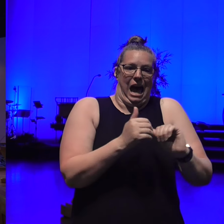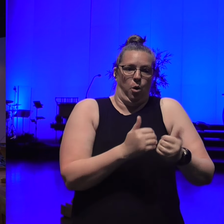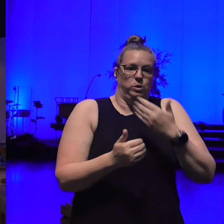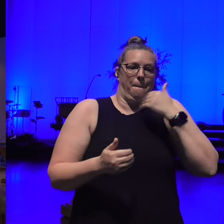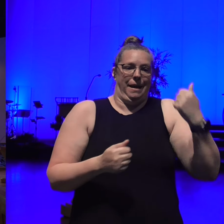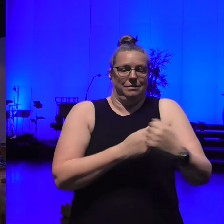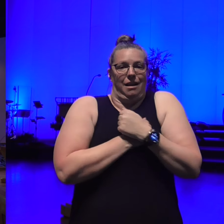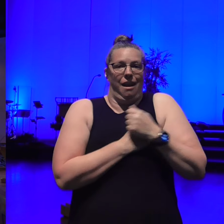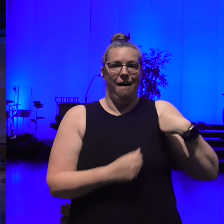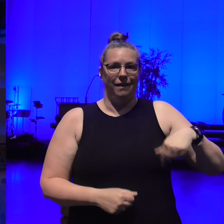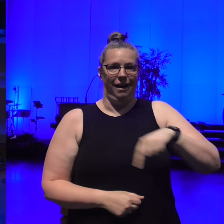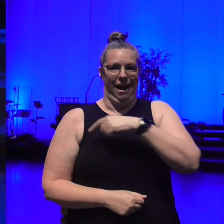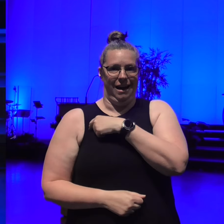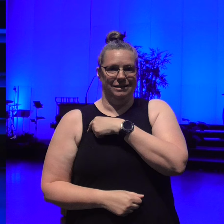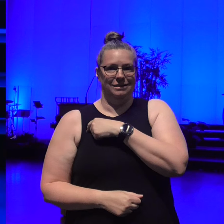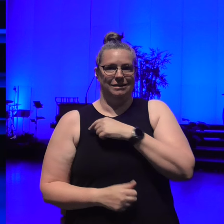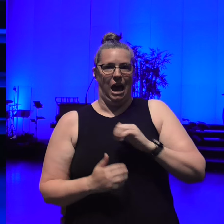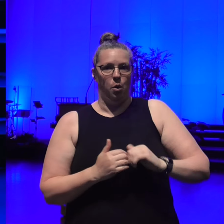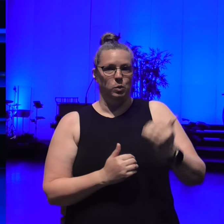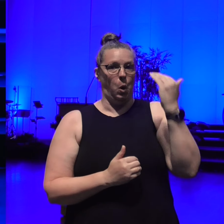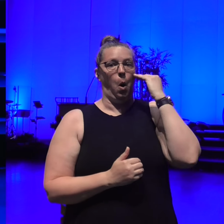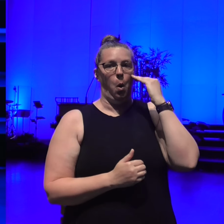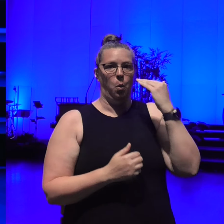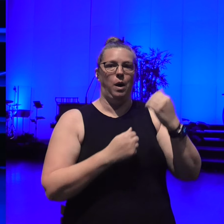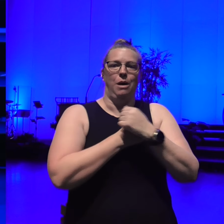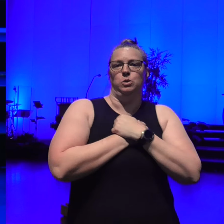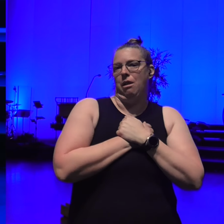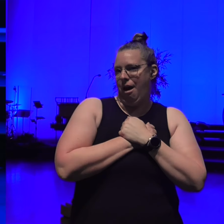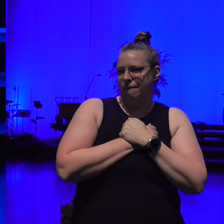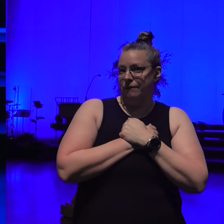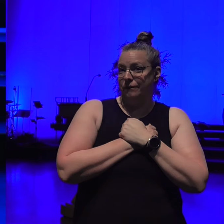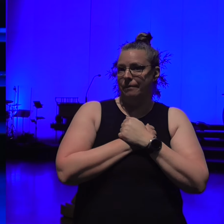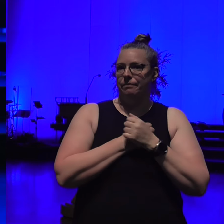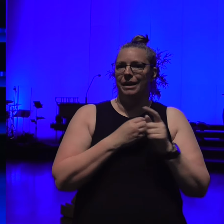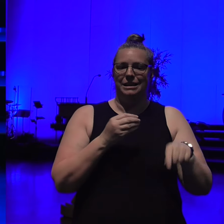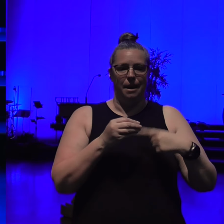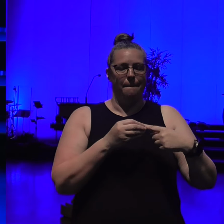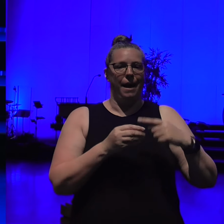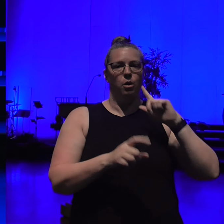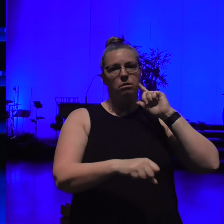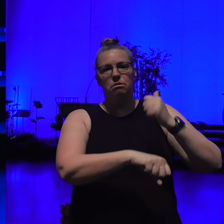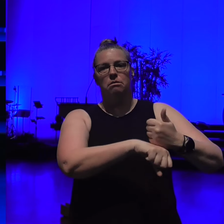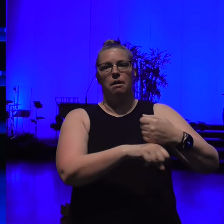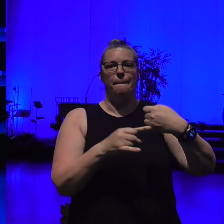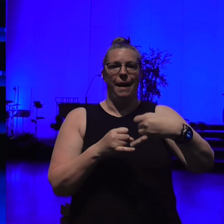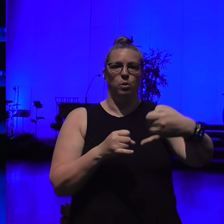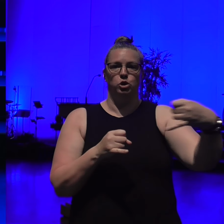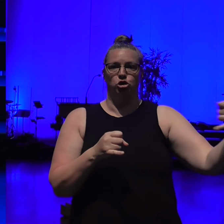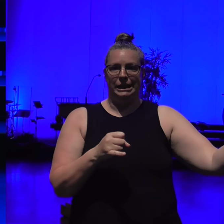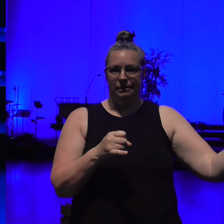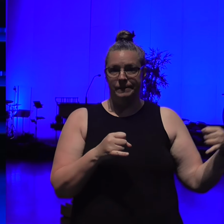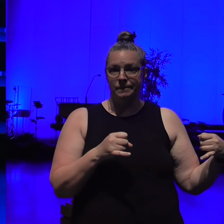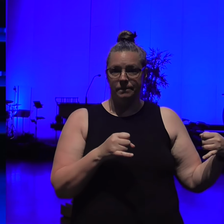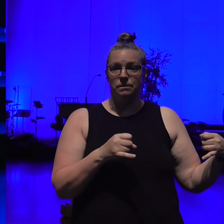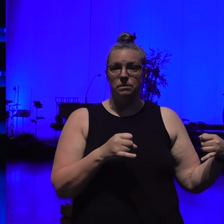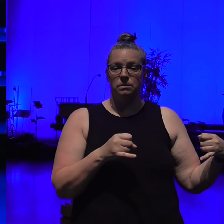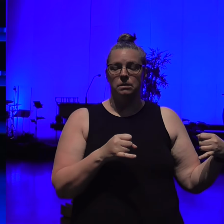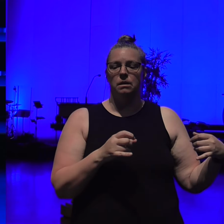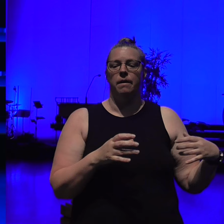y nos ayuda a saber cómo amar mejor. Se trata de límites. Los bloqueos son la forma en que mantenemos